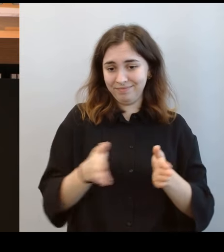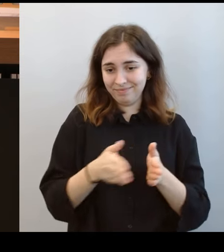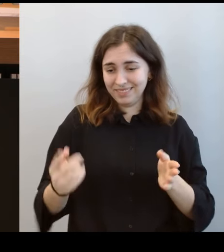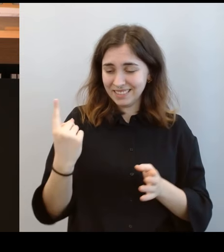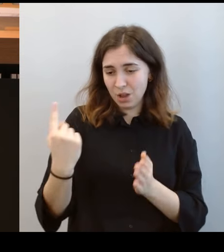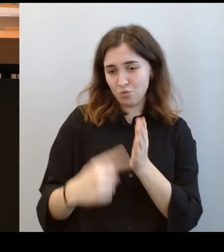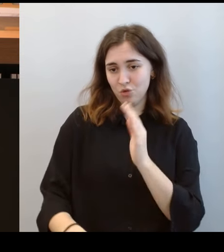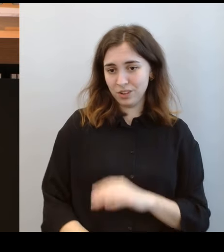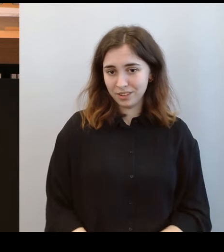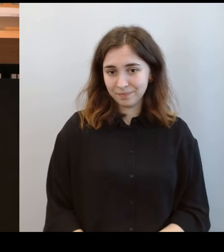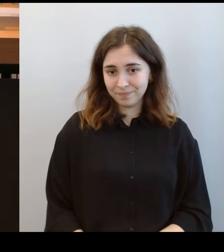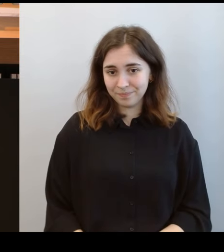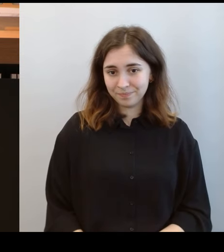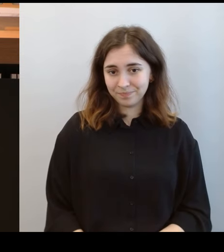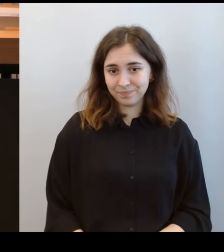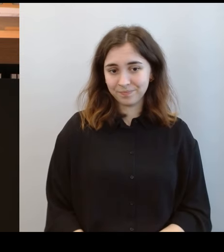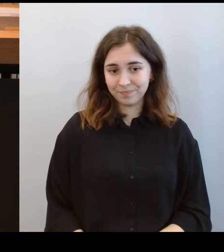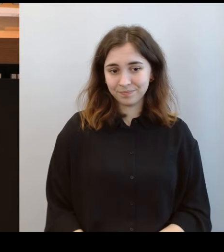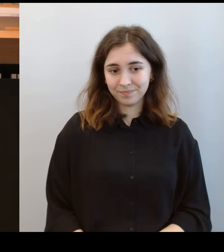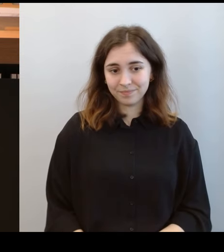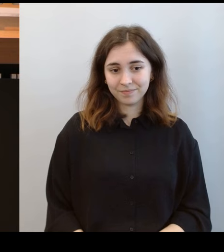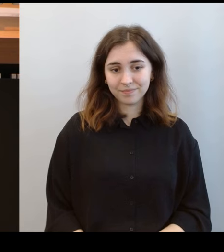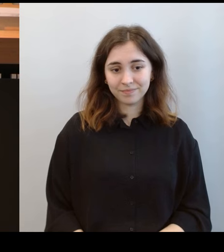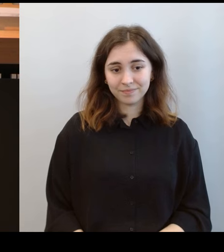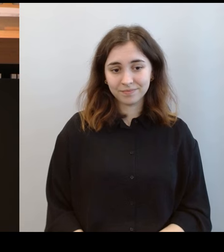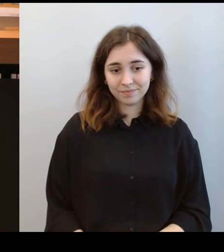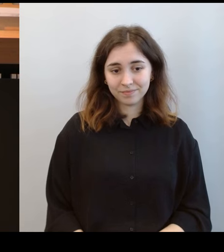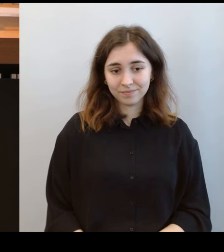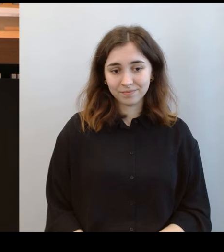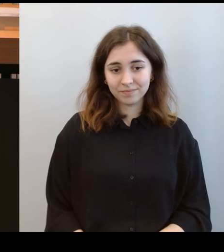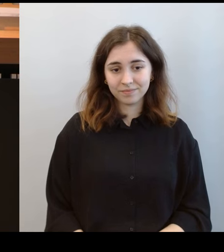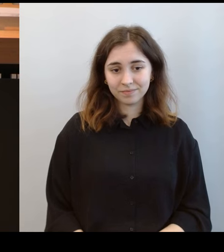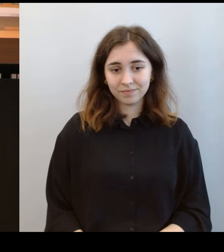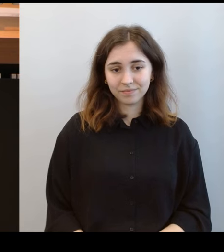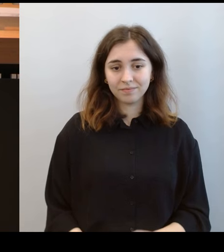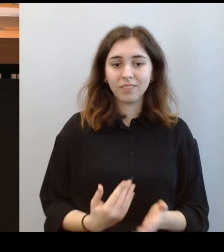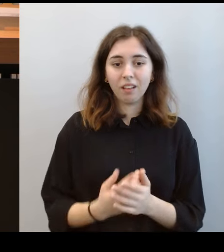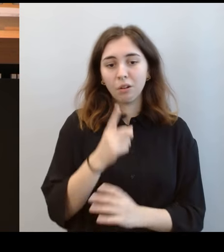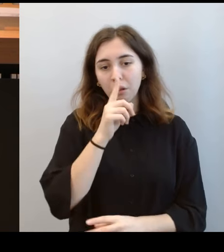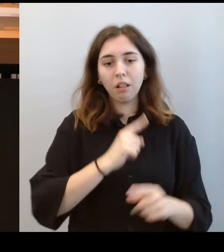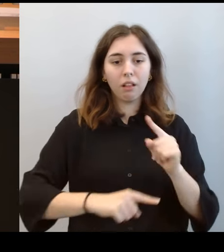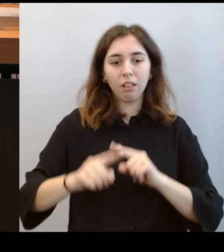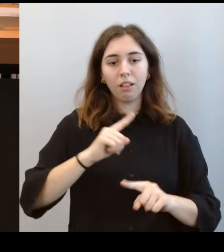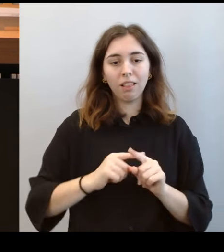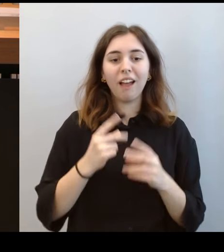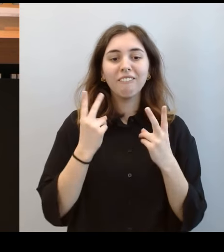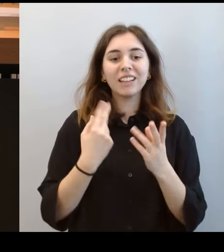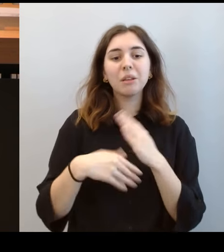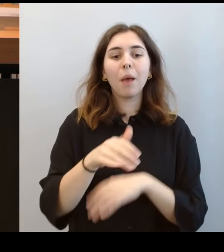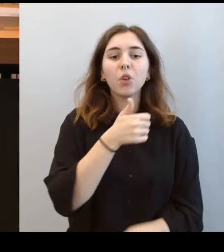Mit diesen Flausen, die sie da treiben, ist es aber nicht getan. Sie wollen junge männliche Migranten auf eine Stufe heben, mit der